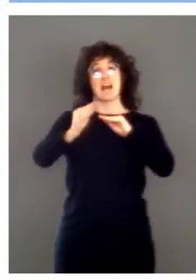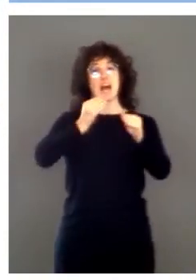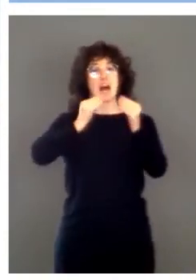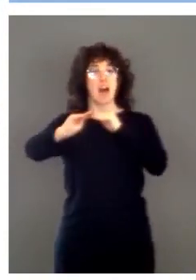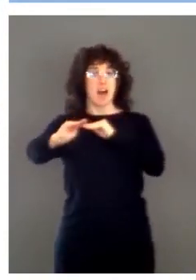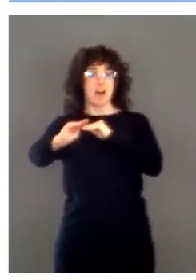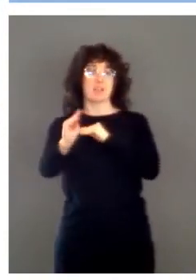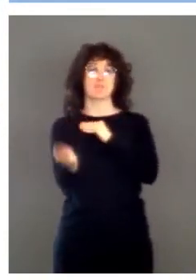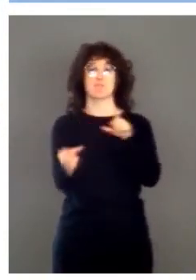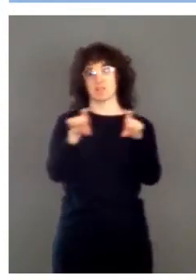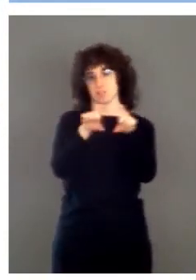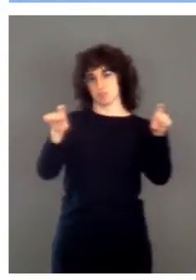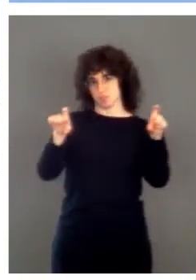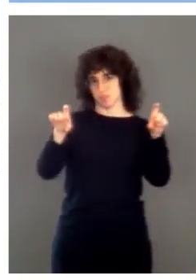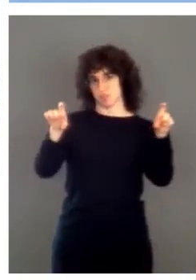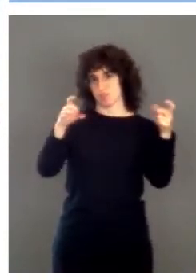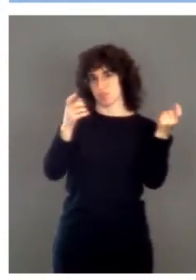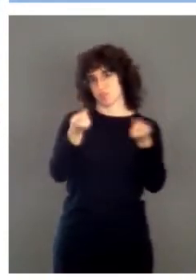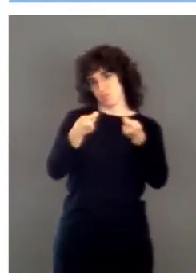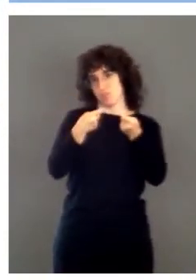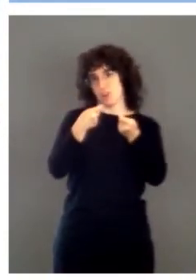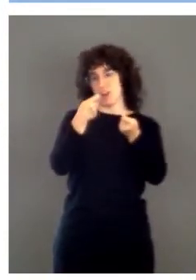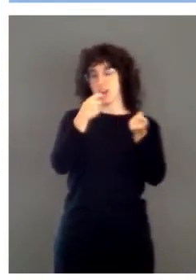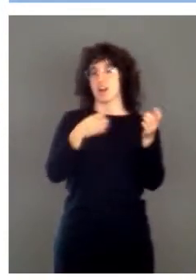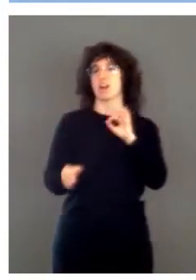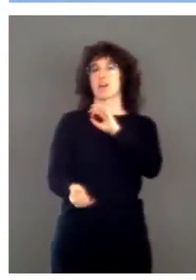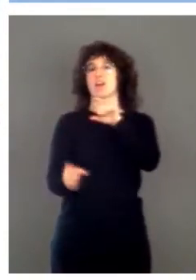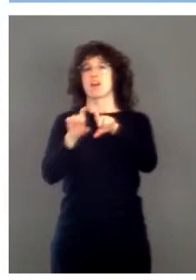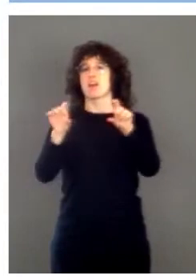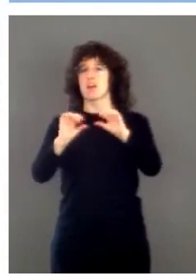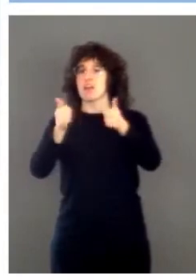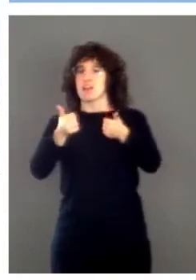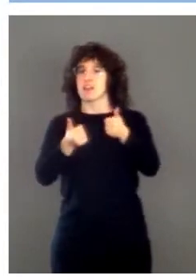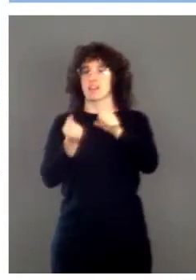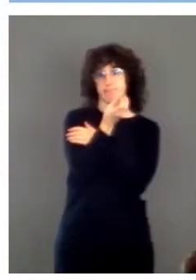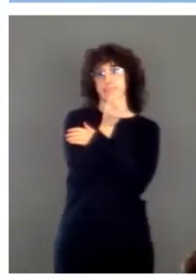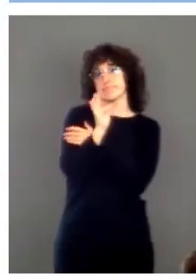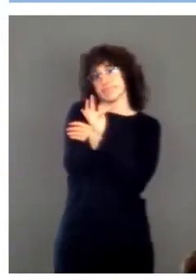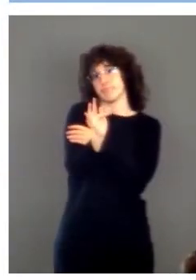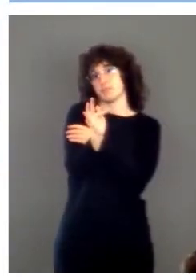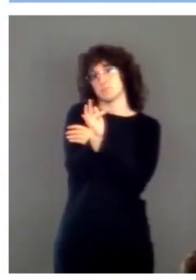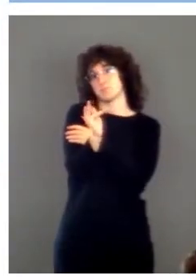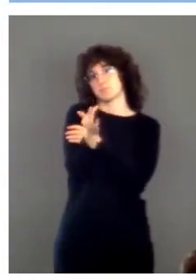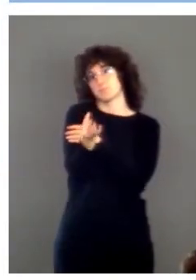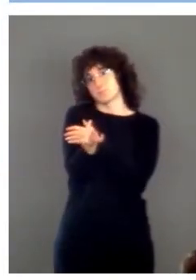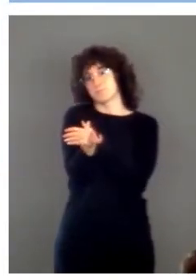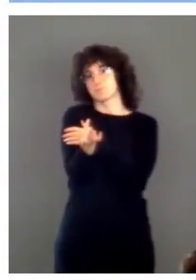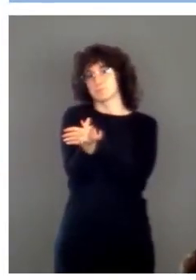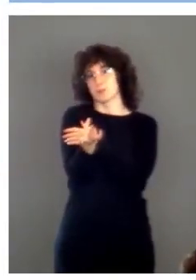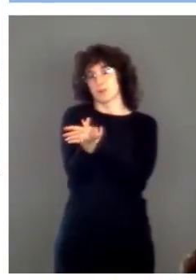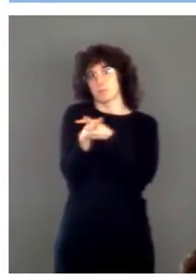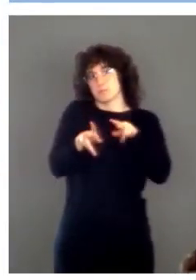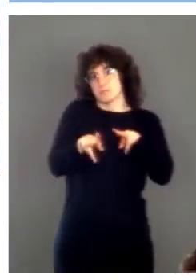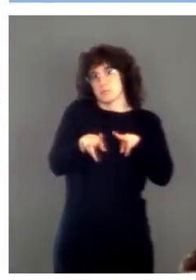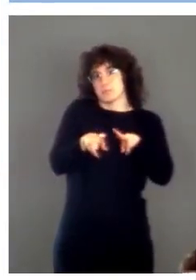En especial En zonas decías desfavorecidas en zonas donde la despoblación Hace mella De pese a no ser desde cero Porque es un relevo